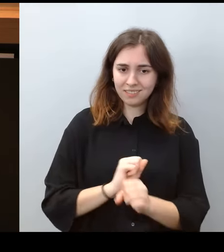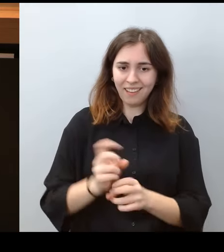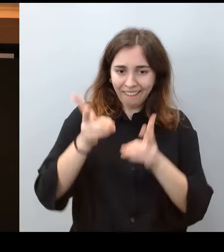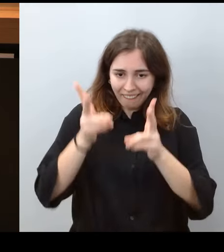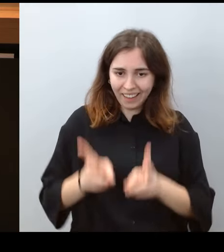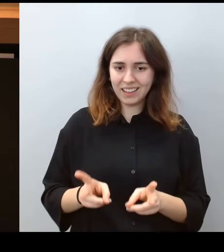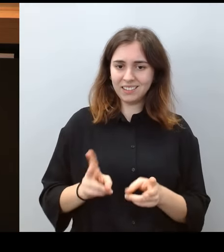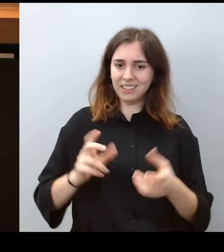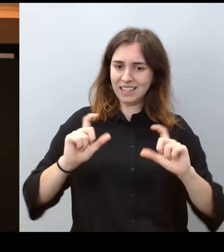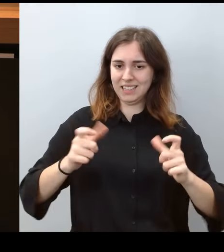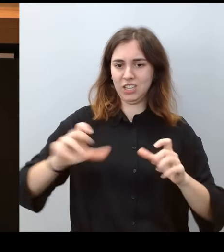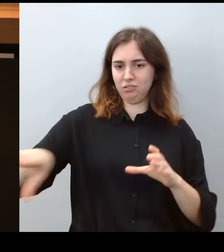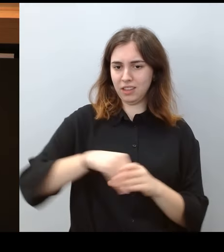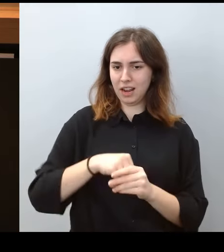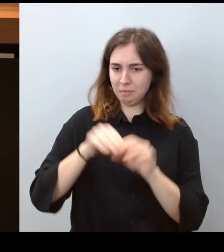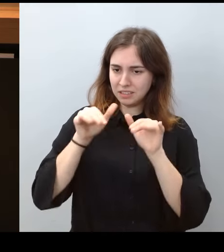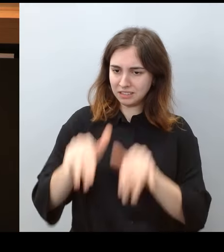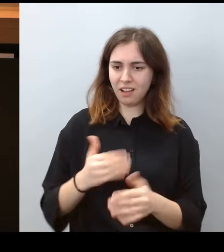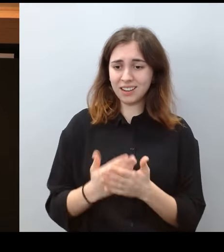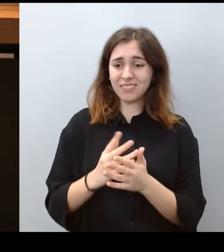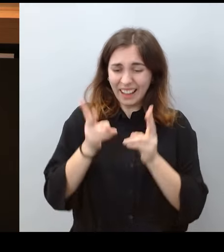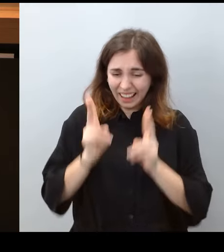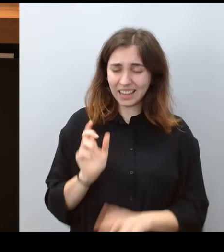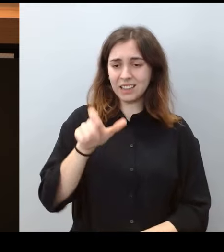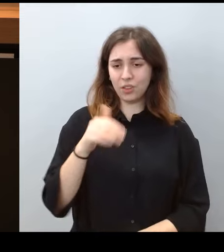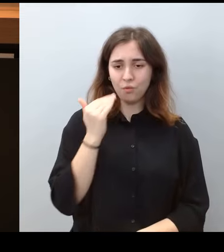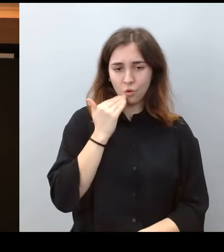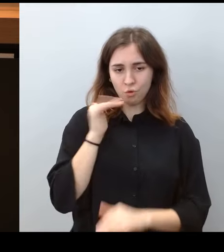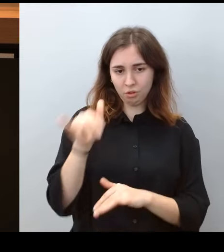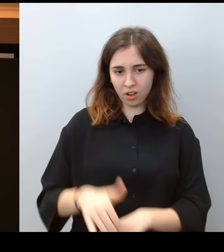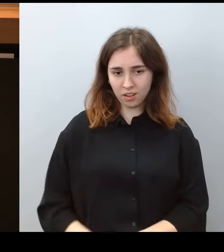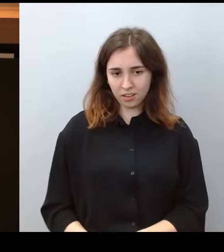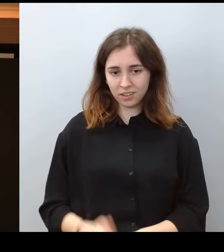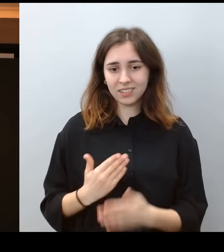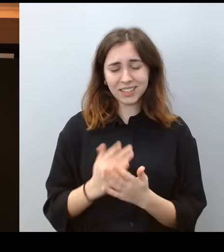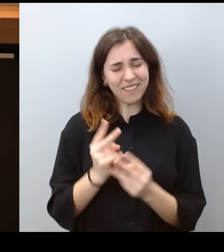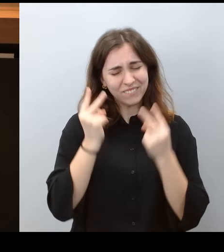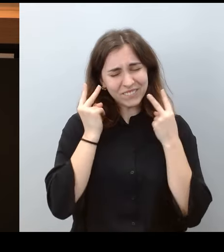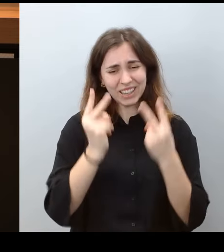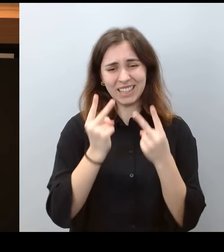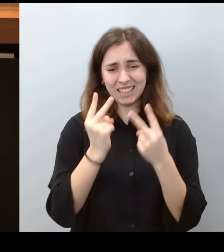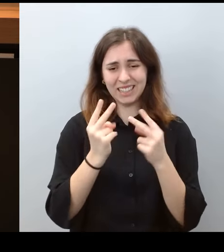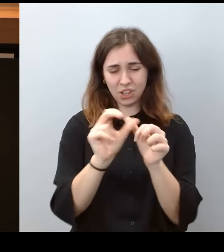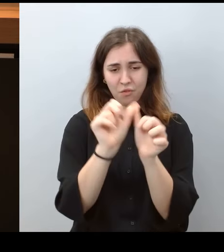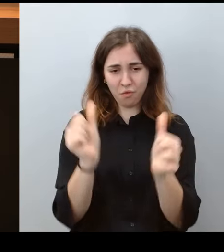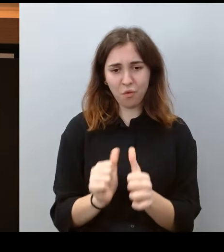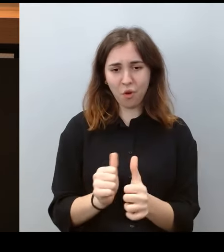Ein Zuhause ist eine der wichtigsten Formen von gesellschaftlicher Teilhabe. Deswegen